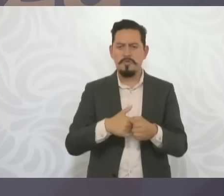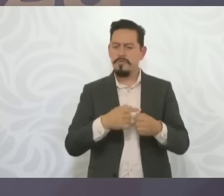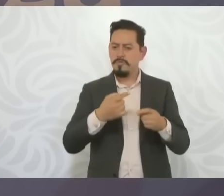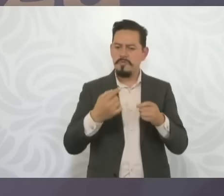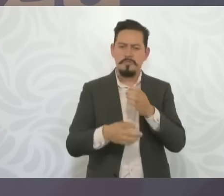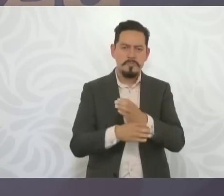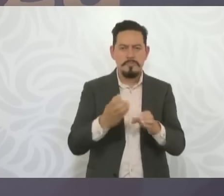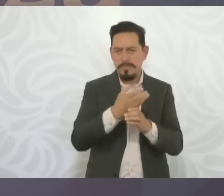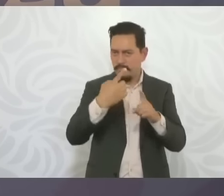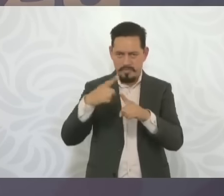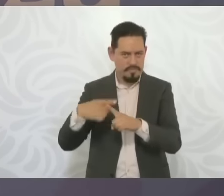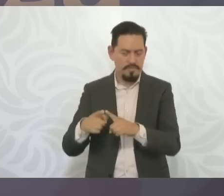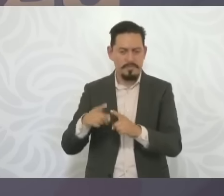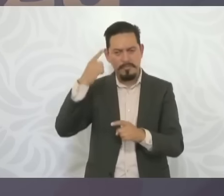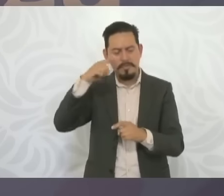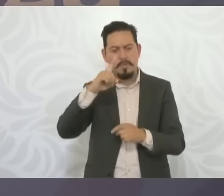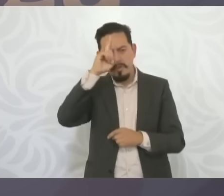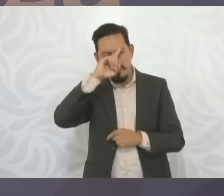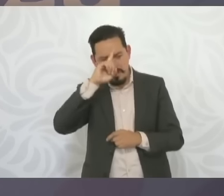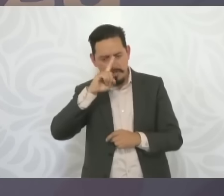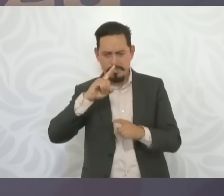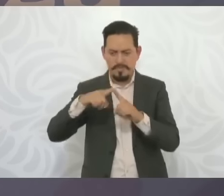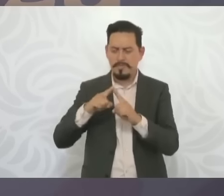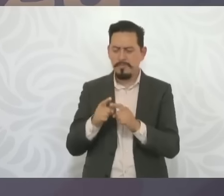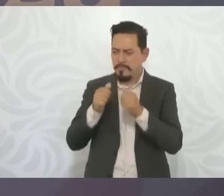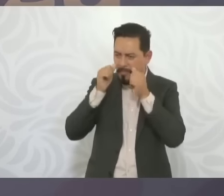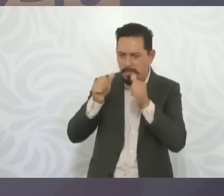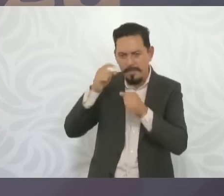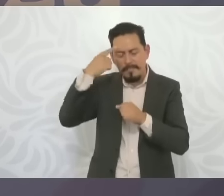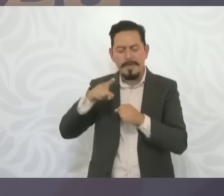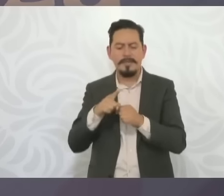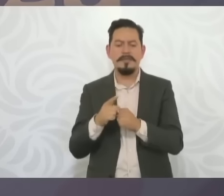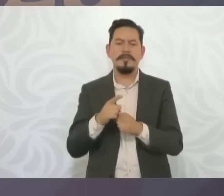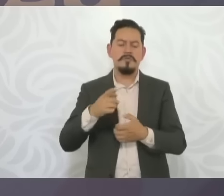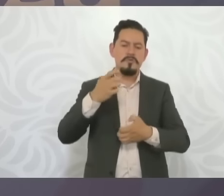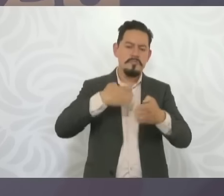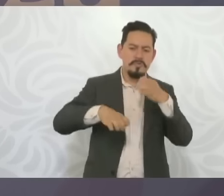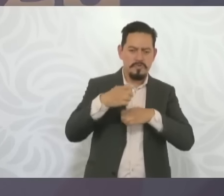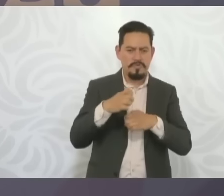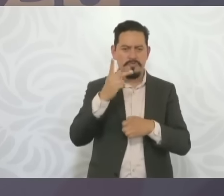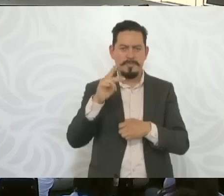opiniones y recomendaciones que apoyen la toma de decisiones relacionadas con el objeto de Pemex.